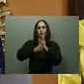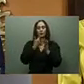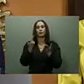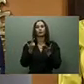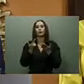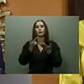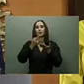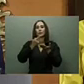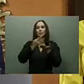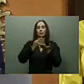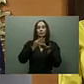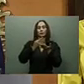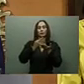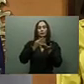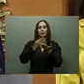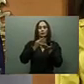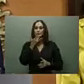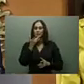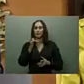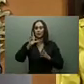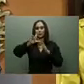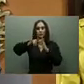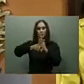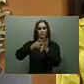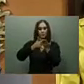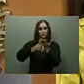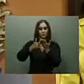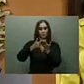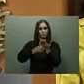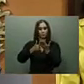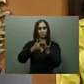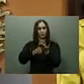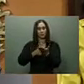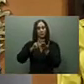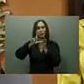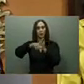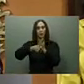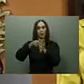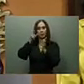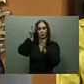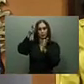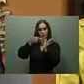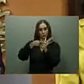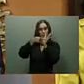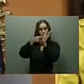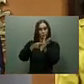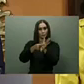Villa Hermosa en La Romana, con una inversión de 1,052 millones de pesos.